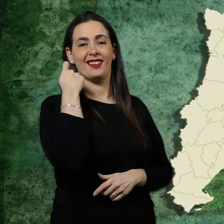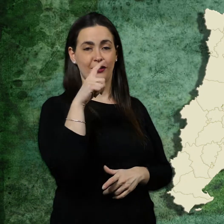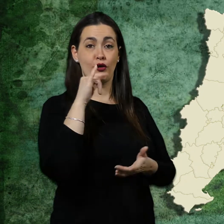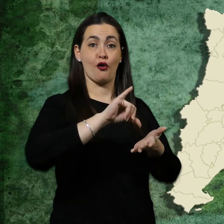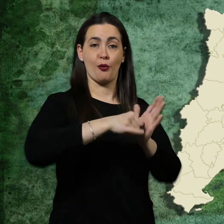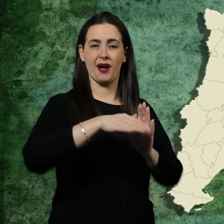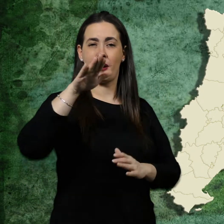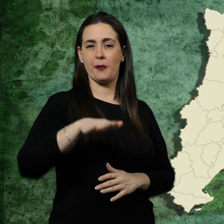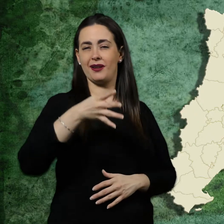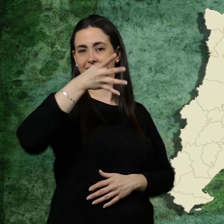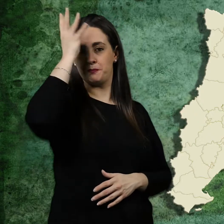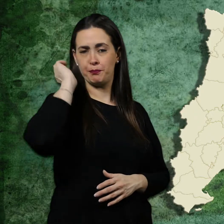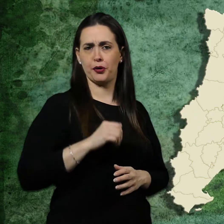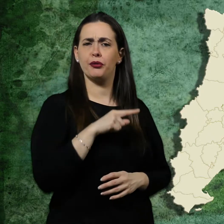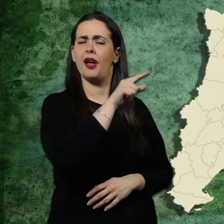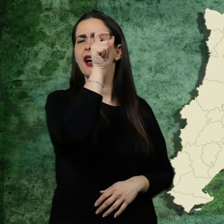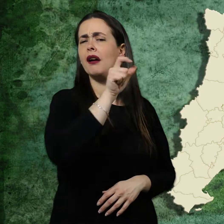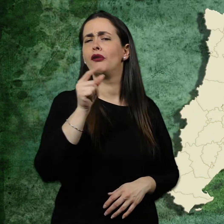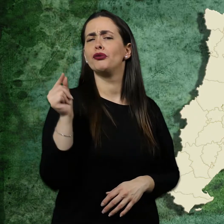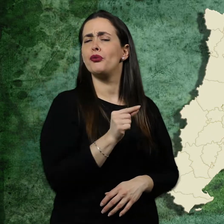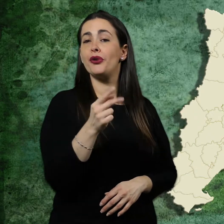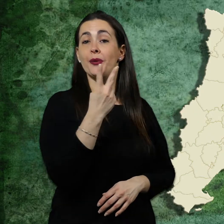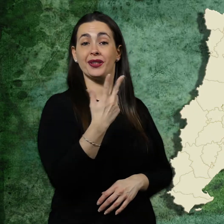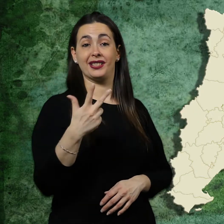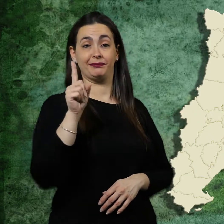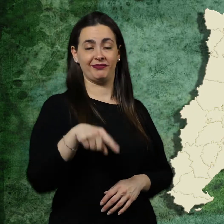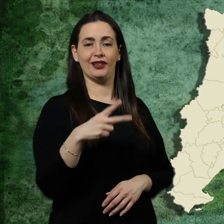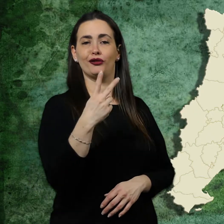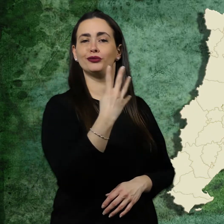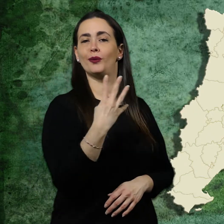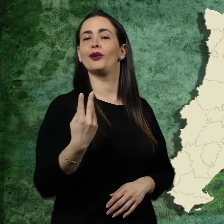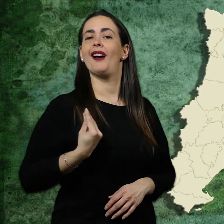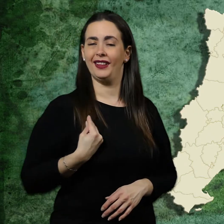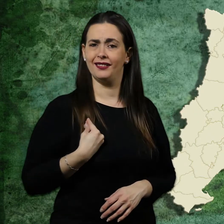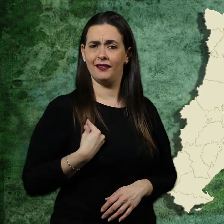Comarca: Baix Empordà. Població: 23.244 habitants.